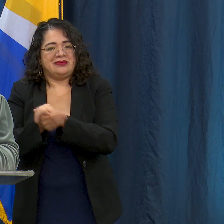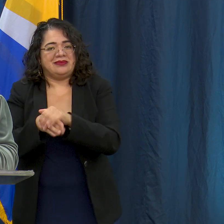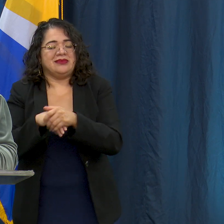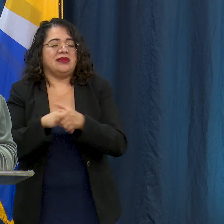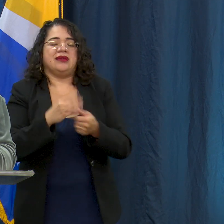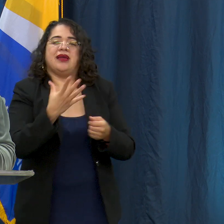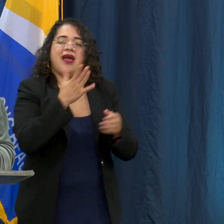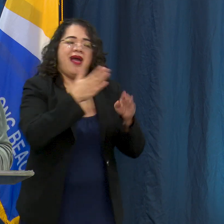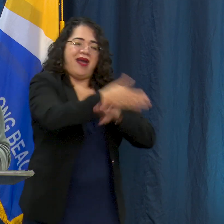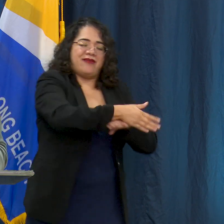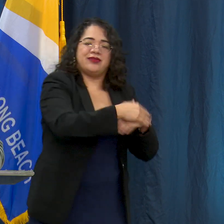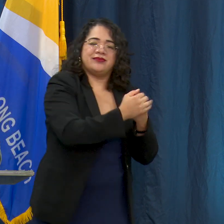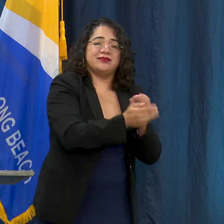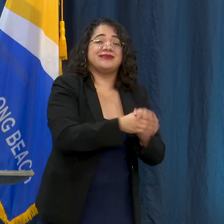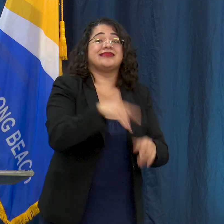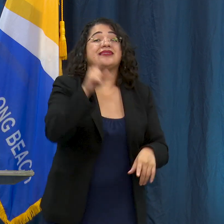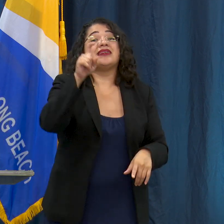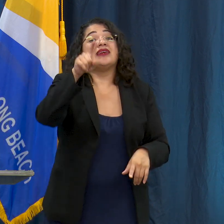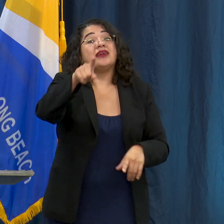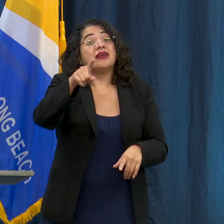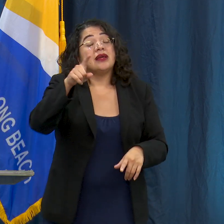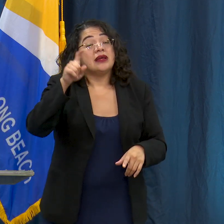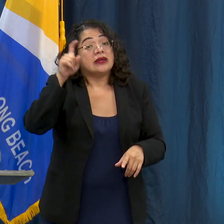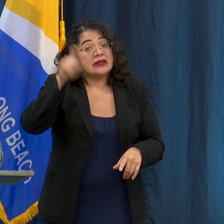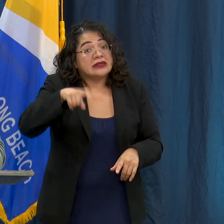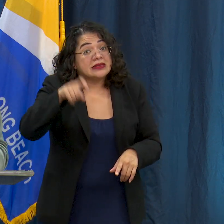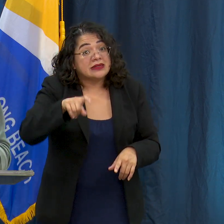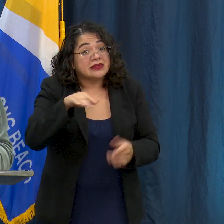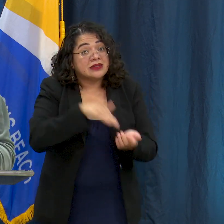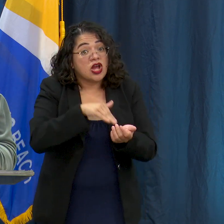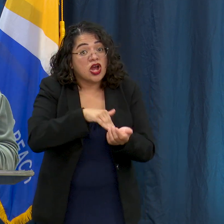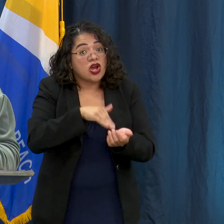algunas see medical care sita que tenga des al